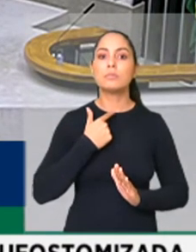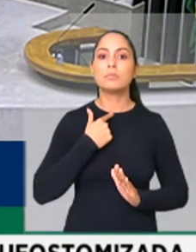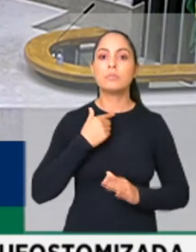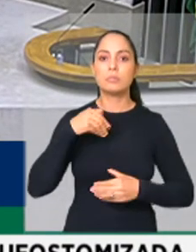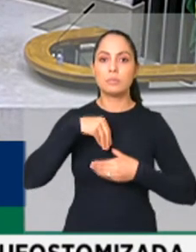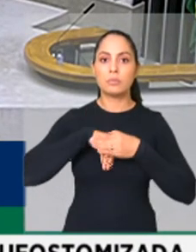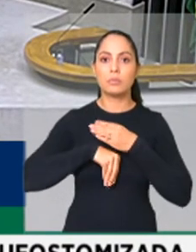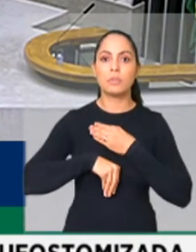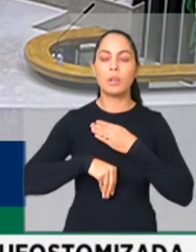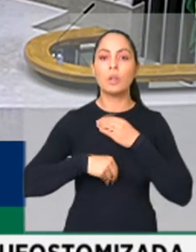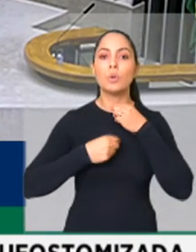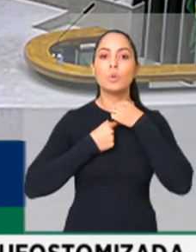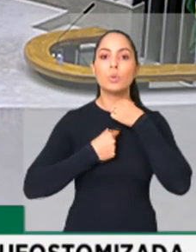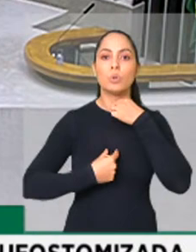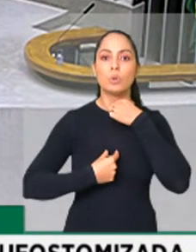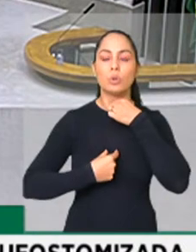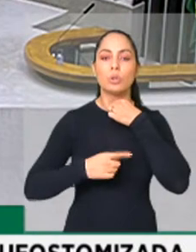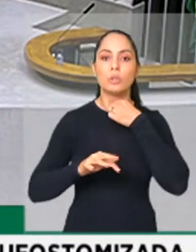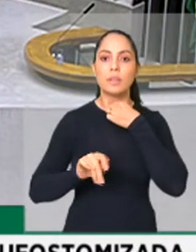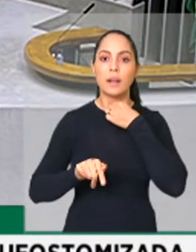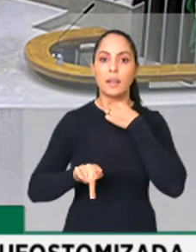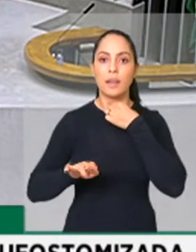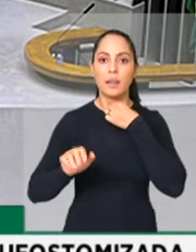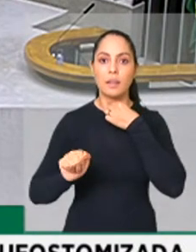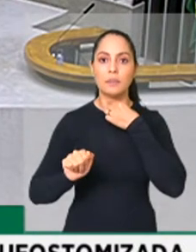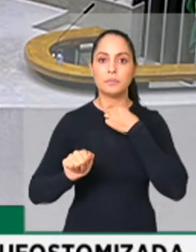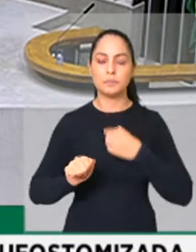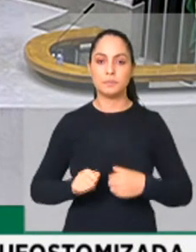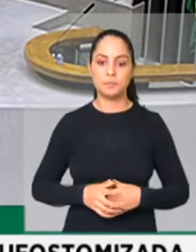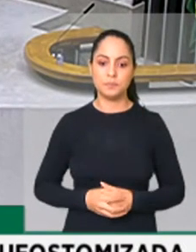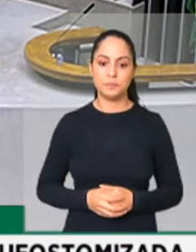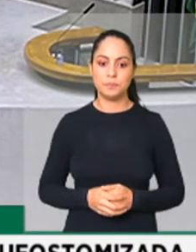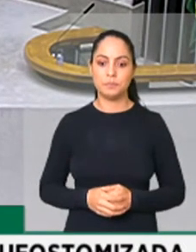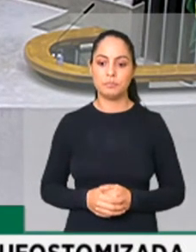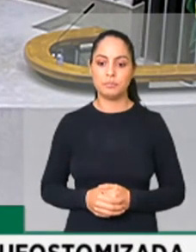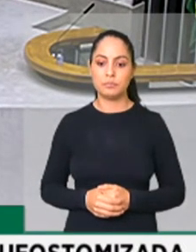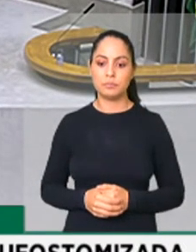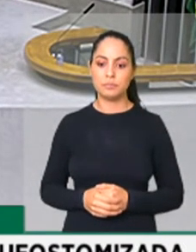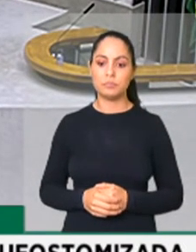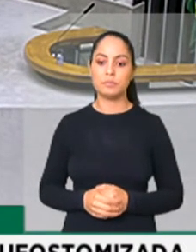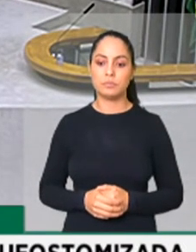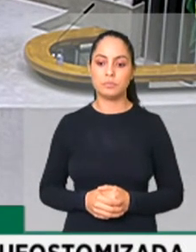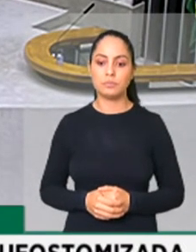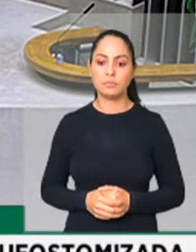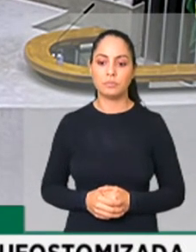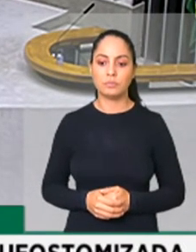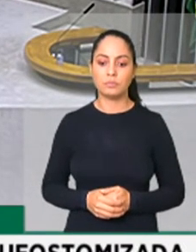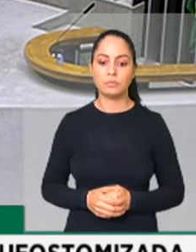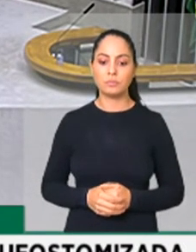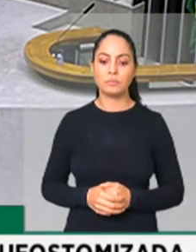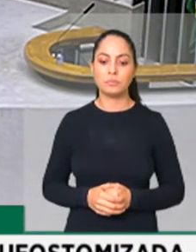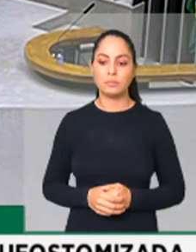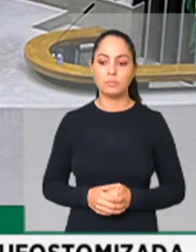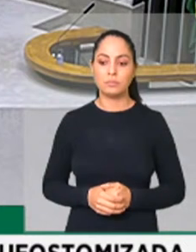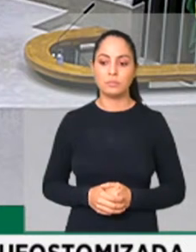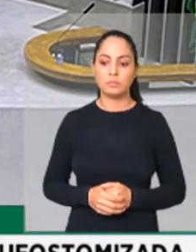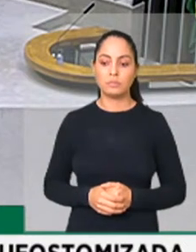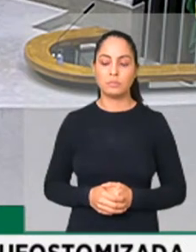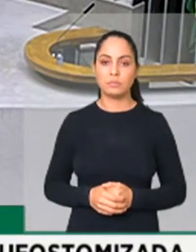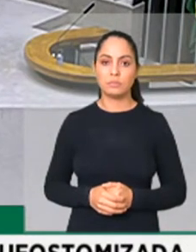TRAQUEOSTOMIA NESSA FAIXA DE IDADE TEM SIDO ATRIBUÍDO A MAIOR SOBREVIDA DE RECÉM-NASCIDOS PREMATUROS E DAQUELES QUE REQUEREM